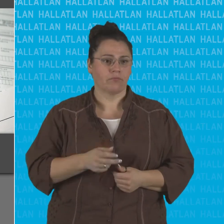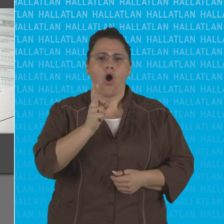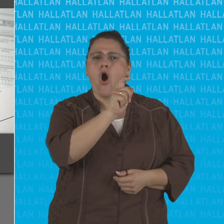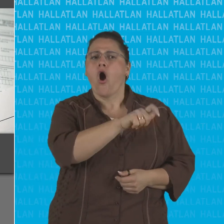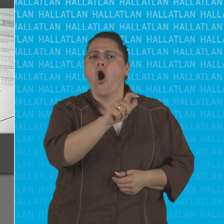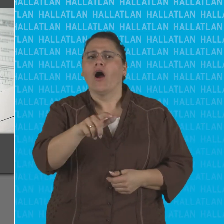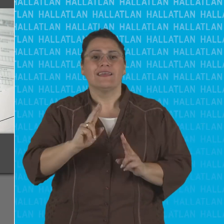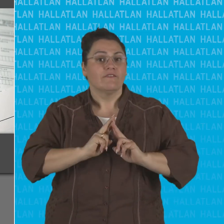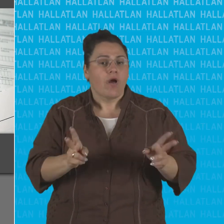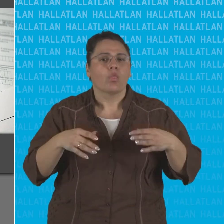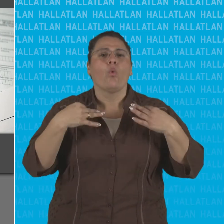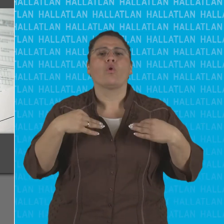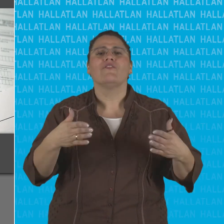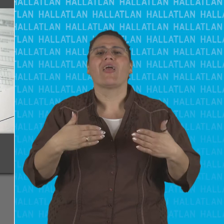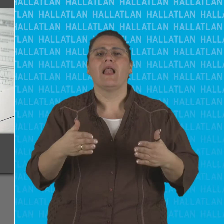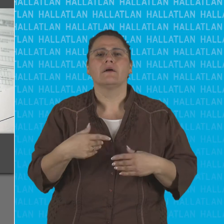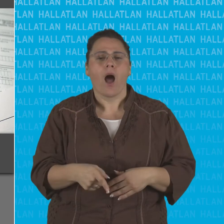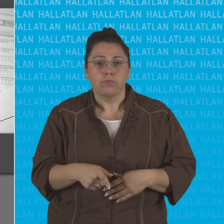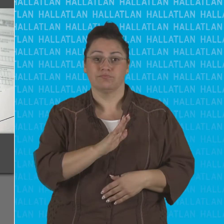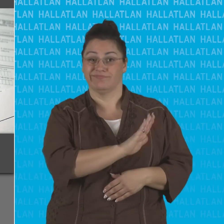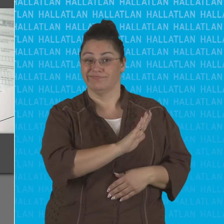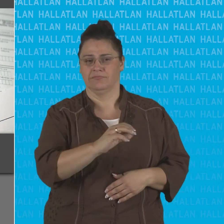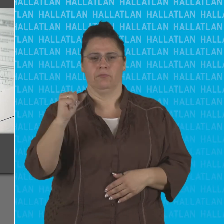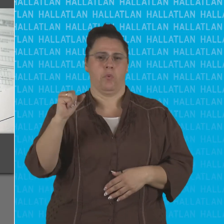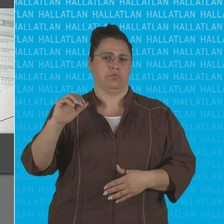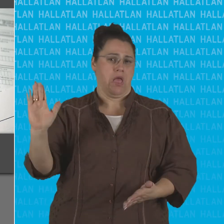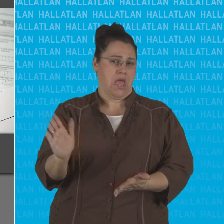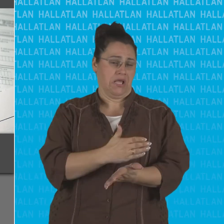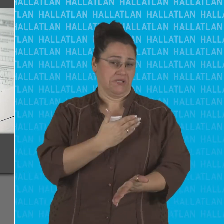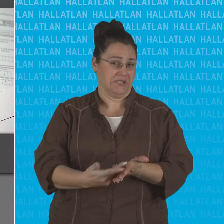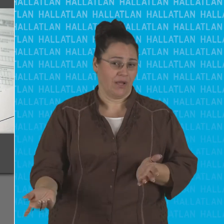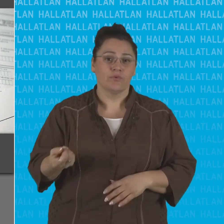A legegyszerűbb azoknak lesz, akiknek van ügyfélkapujuk,